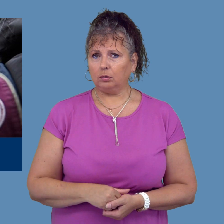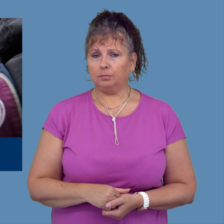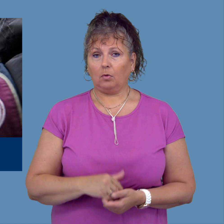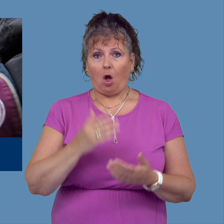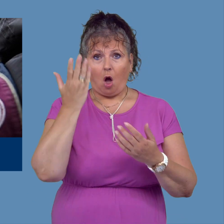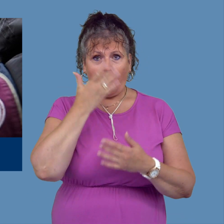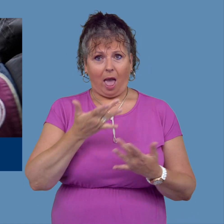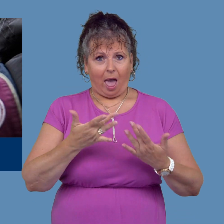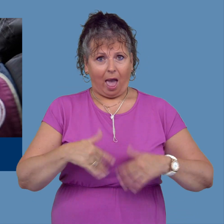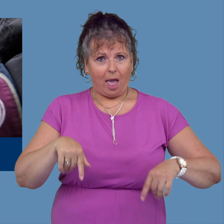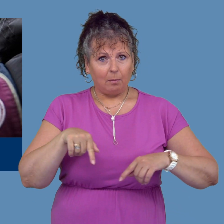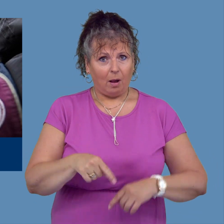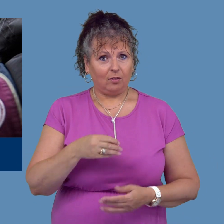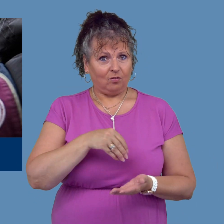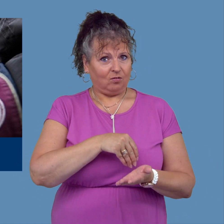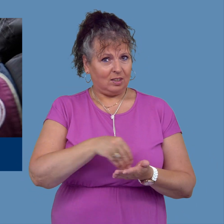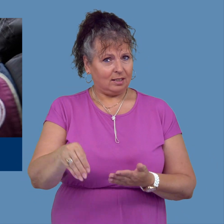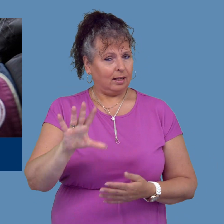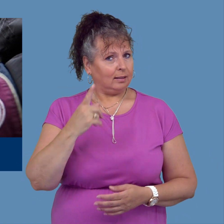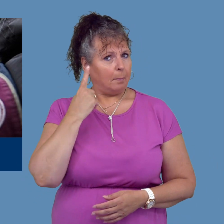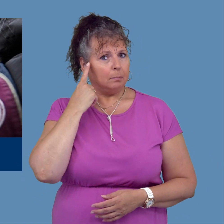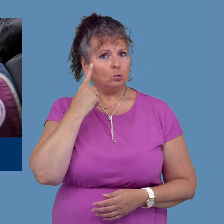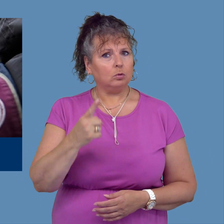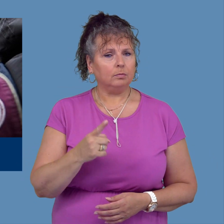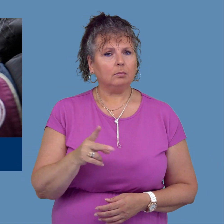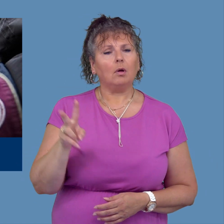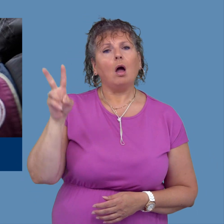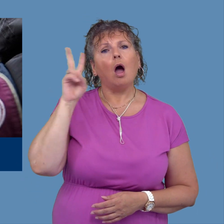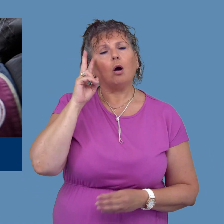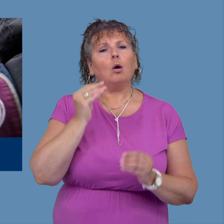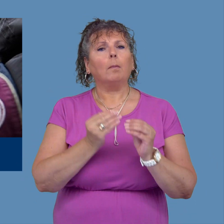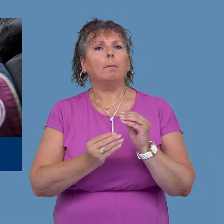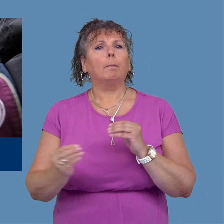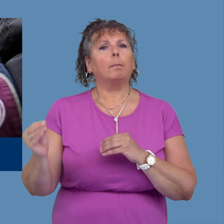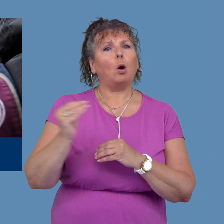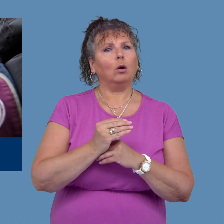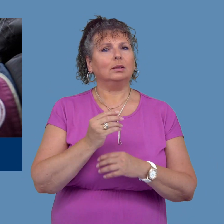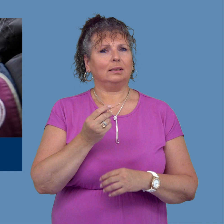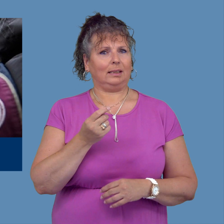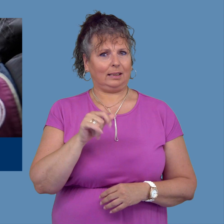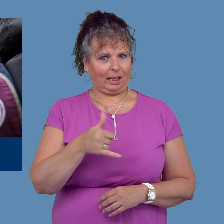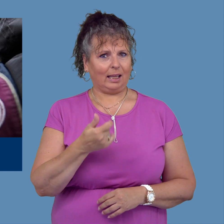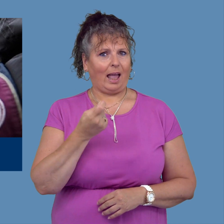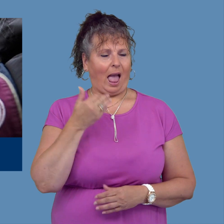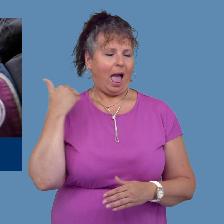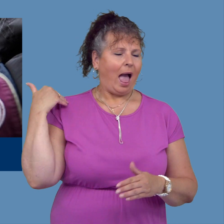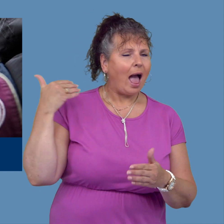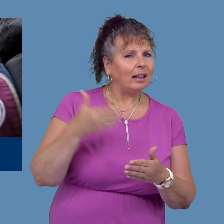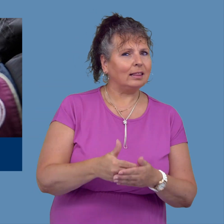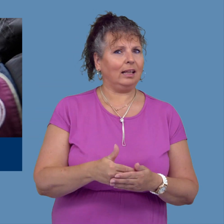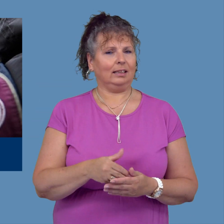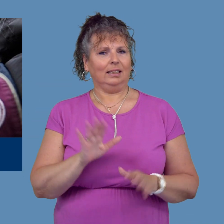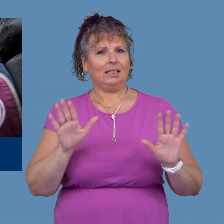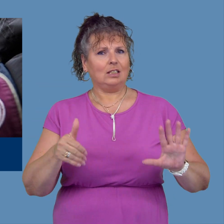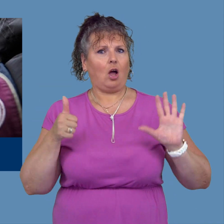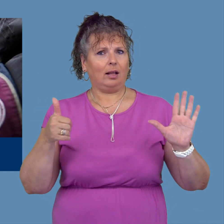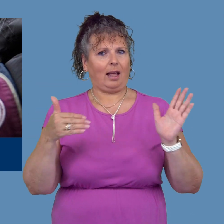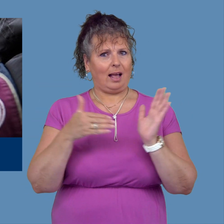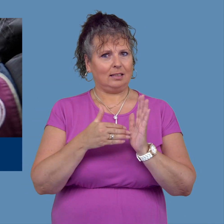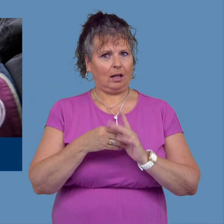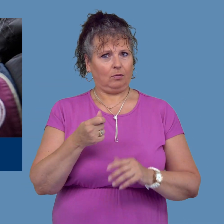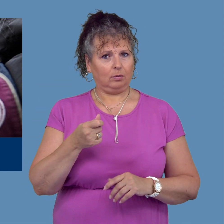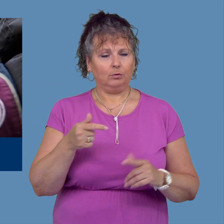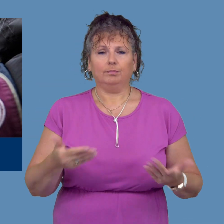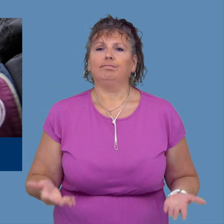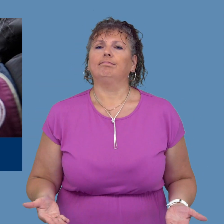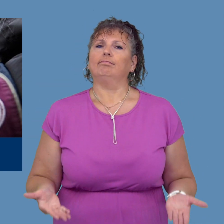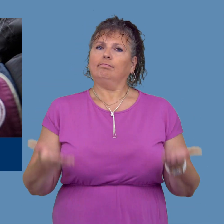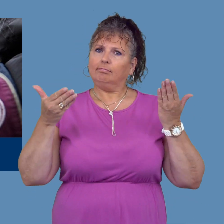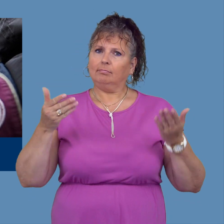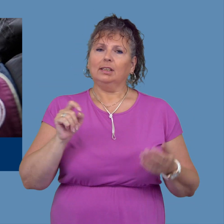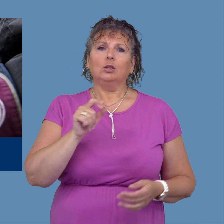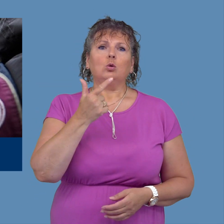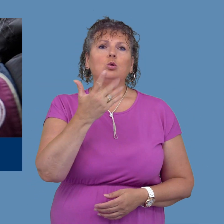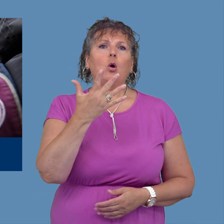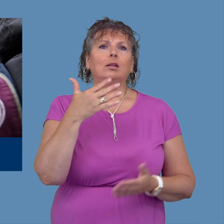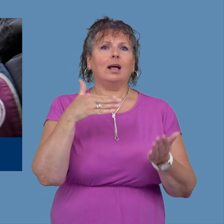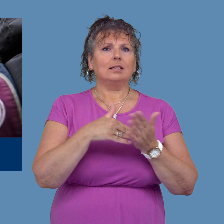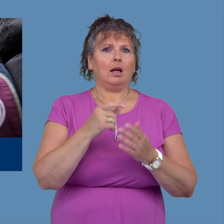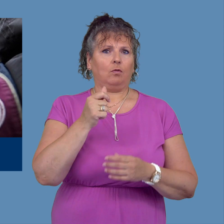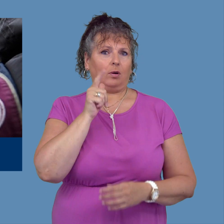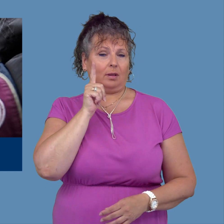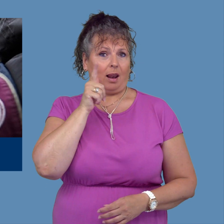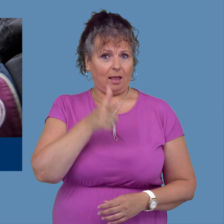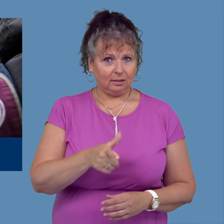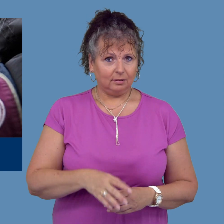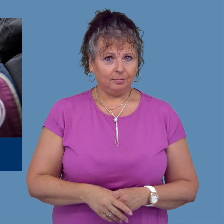Ha valaki nem tud a helyszínen fizetni, akkor az eddig megszokott 16.000 forint helyett már 25.000 forintot kell fizetnie